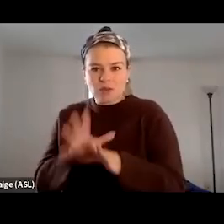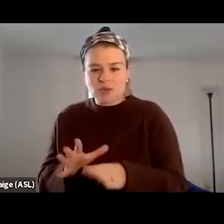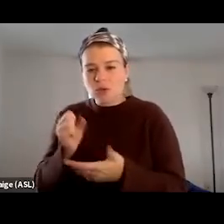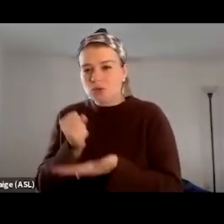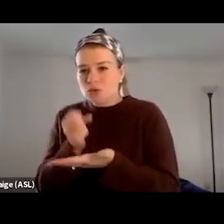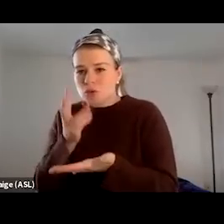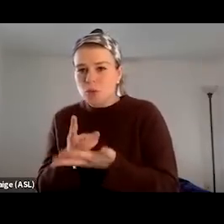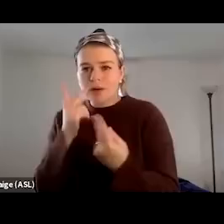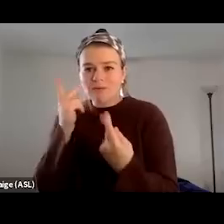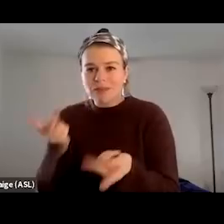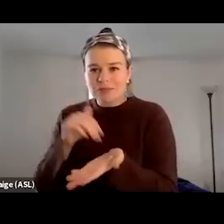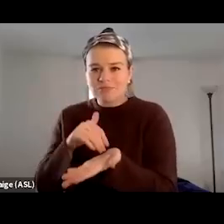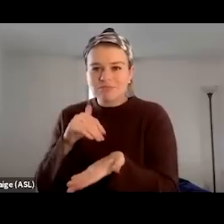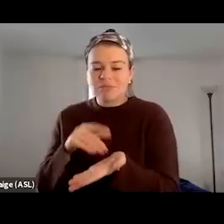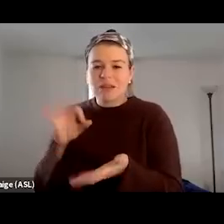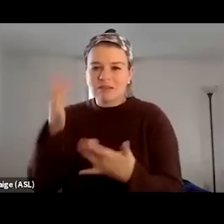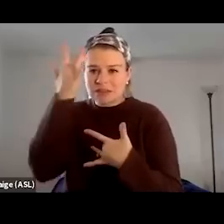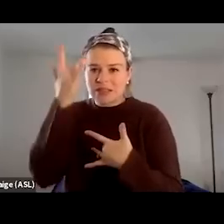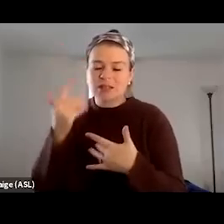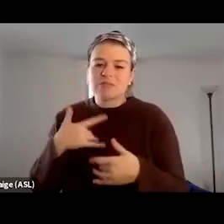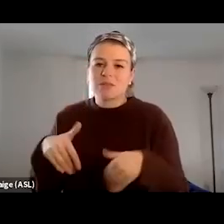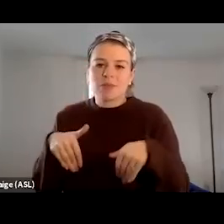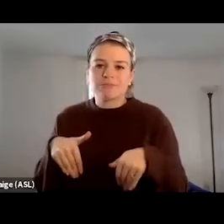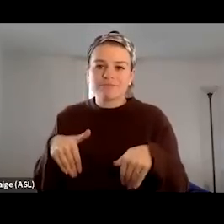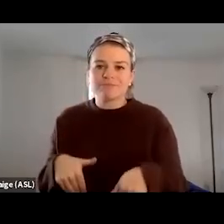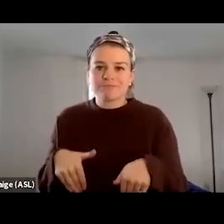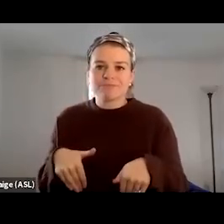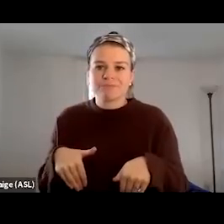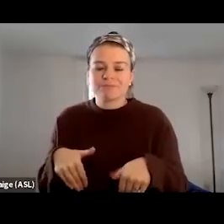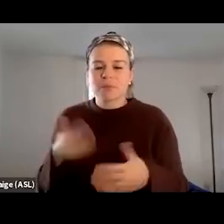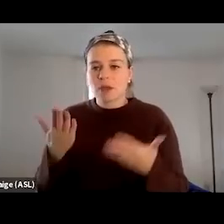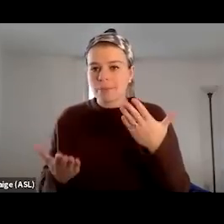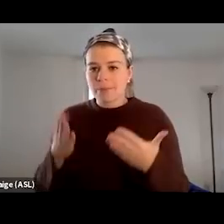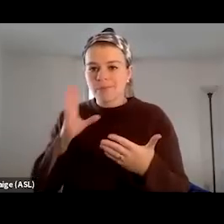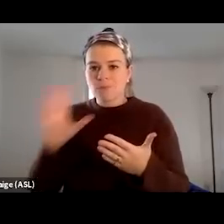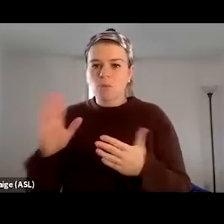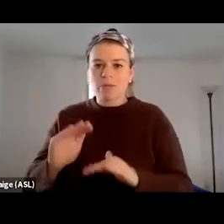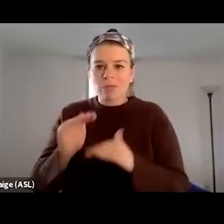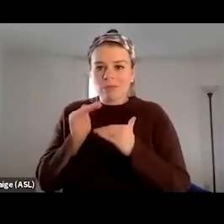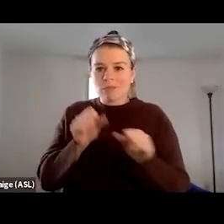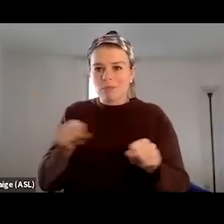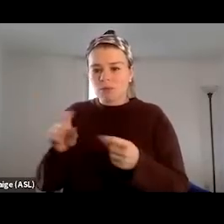o visitar médicos en caso de enfermedades. Entonces, esto puede afectar su capacidad para buscar ayuda y participar en servicios